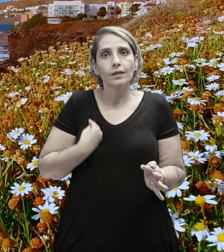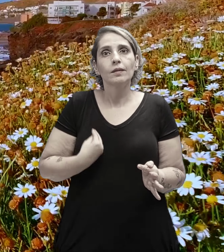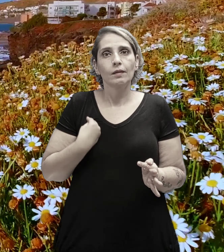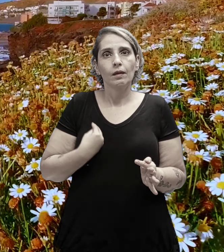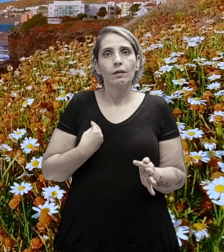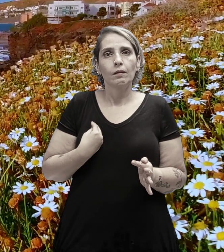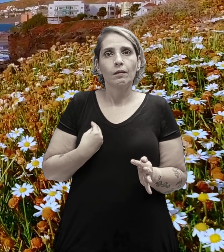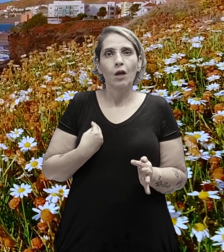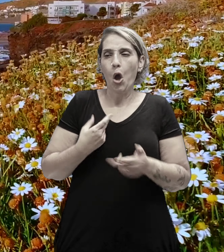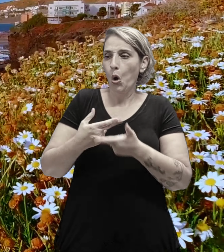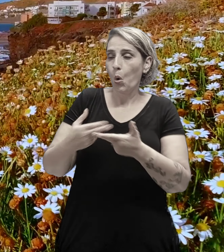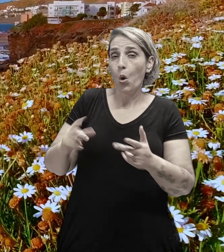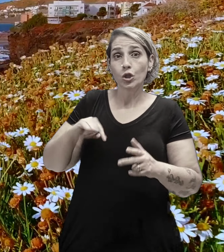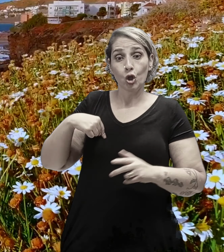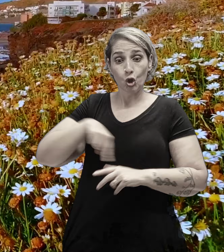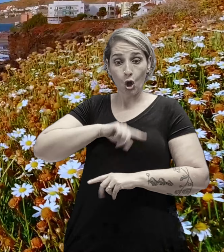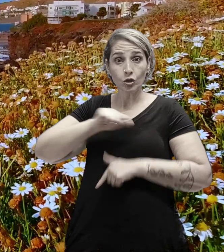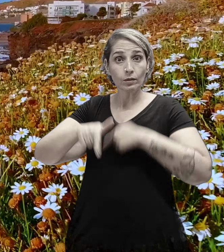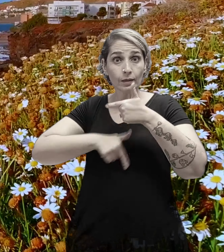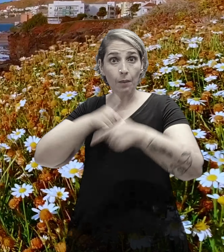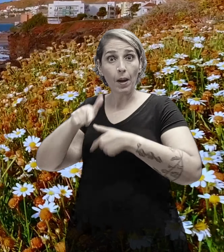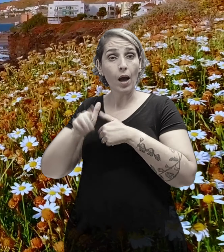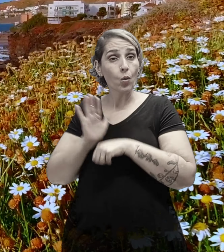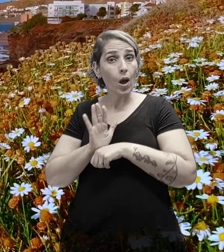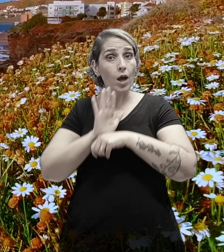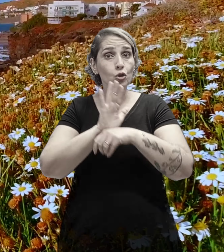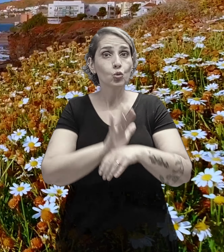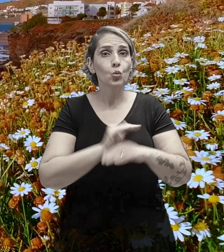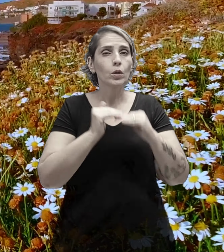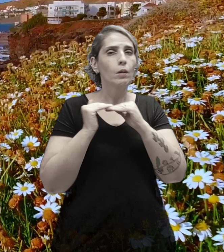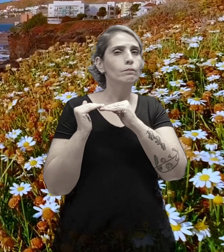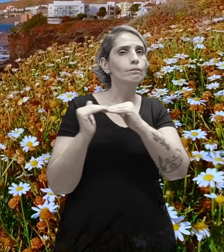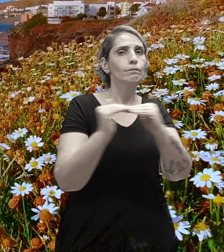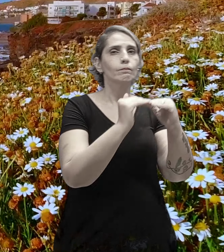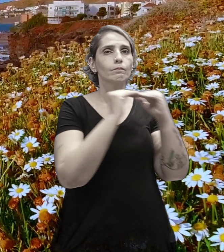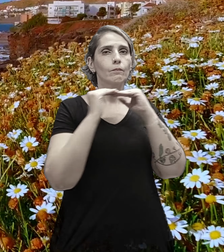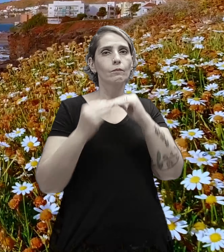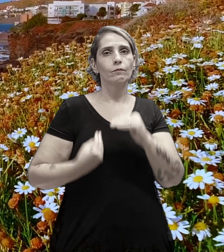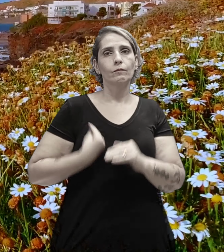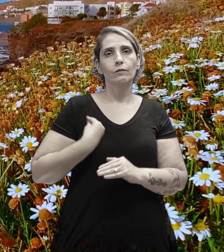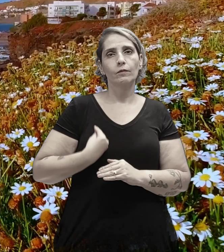deixando que nossas ações contribuam para o equilíbrio maior da vida.